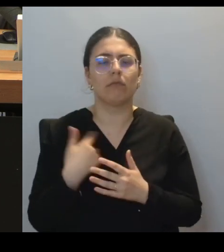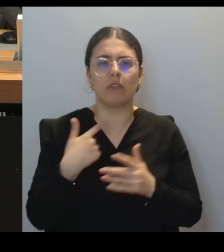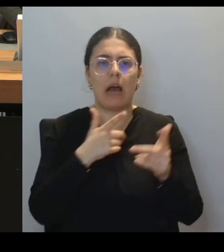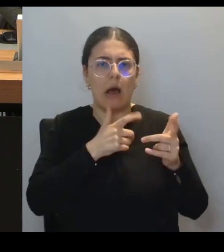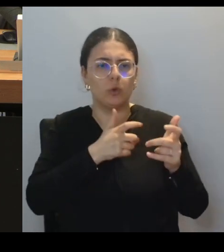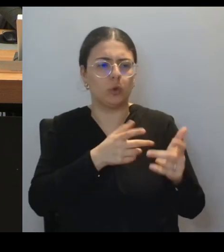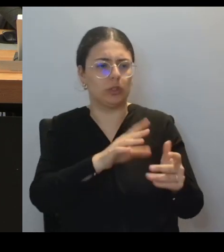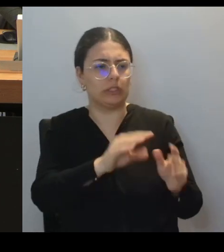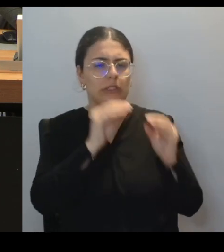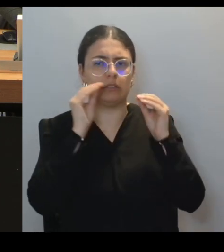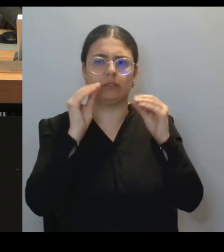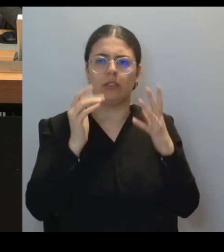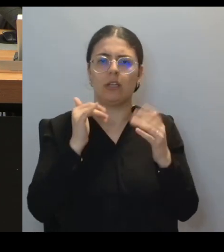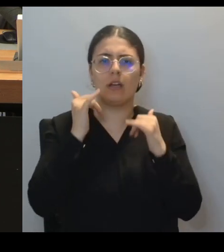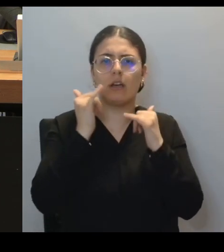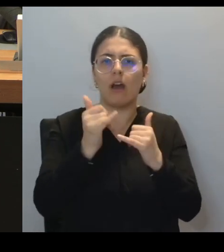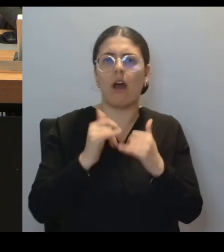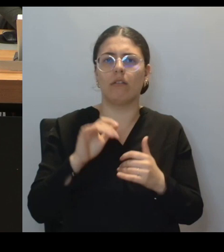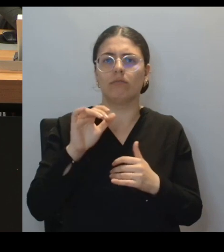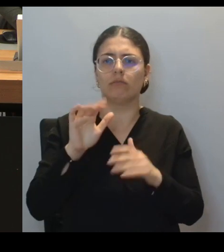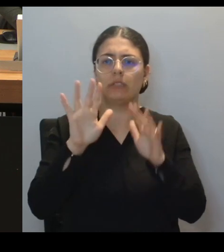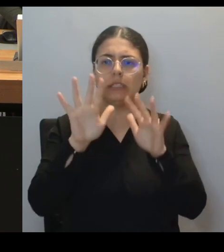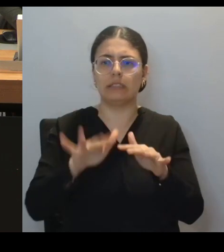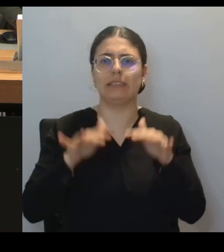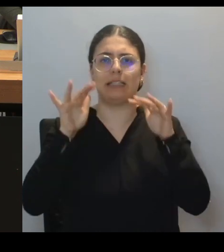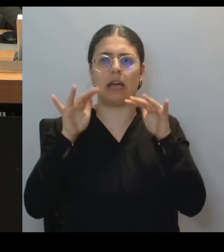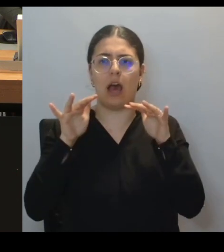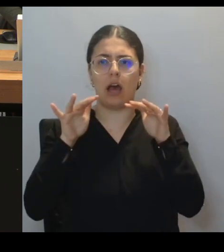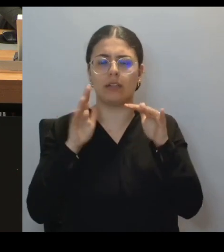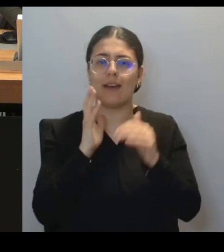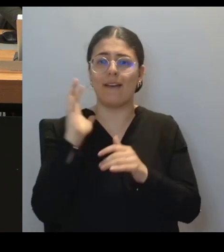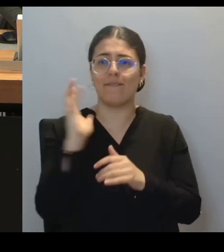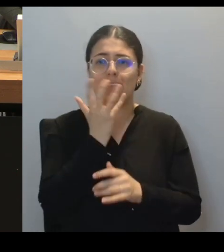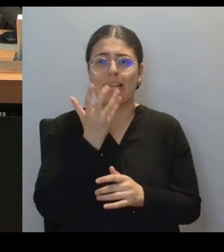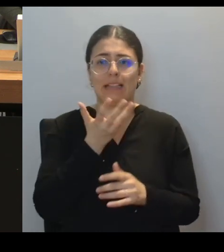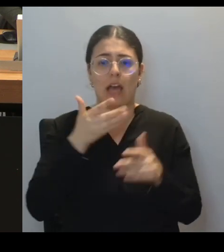verdeckte Armut durchaus erfasst, die Armuts gefährdungsquote wird ermittelt.